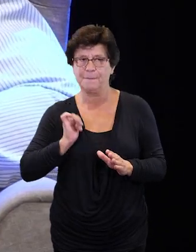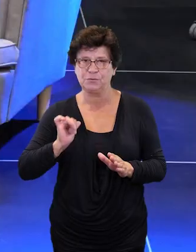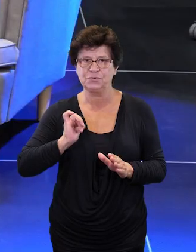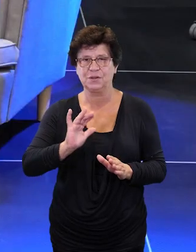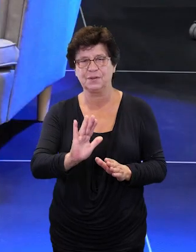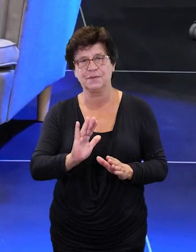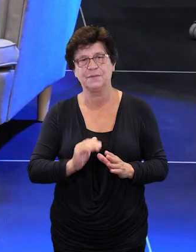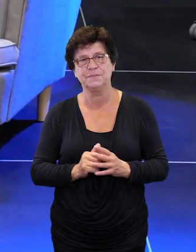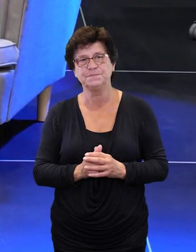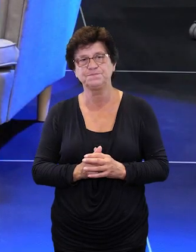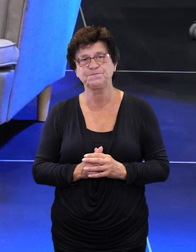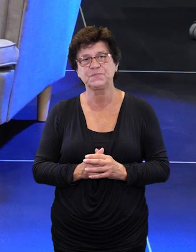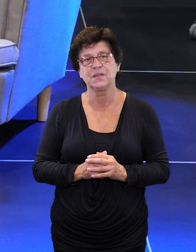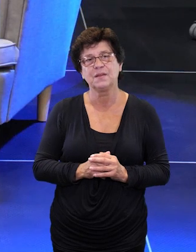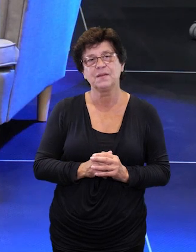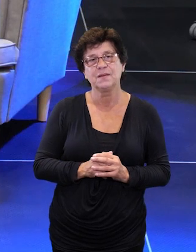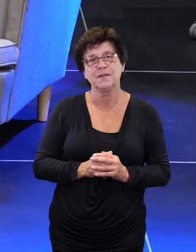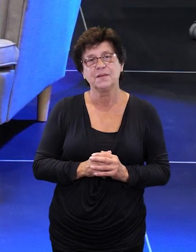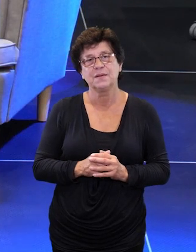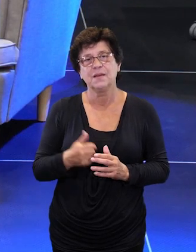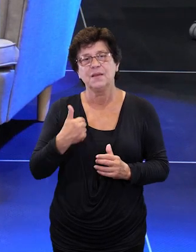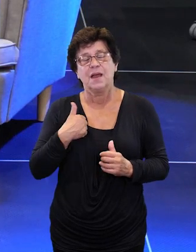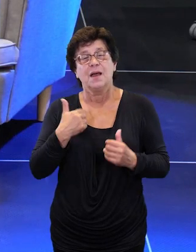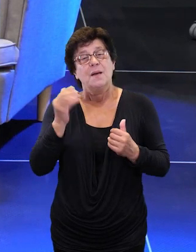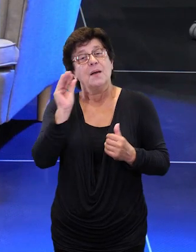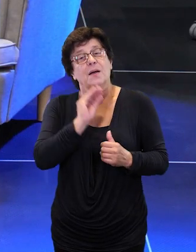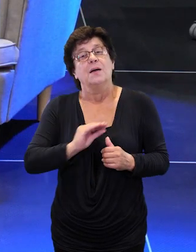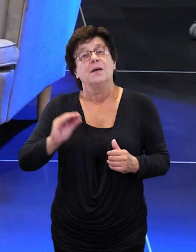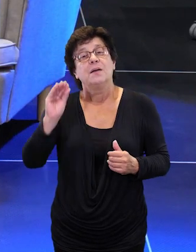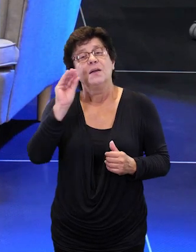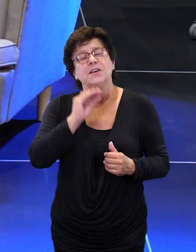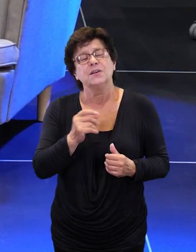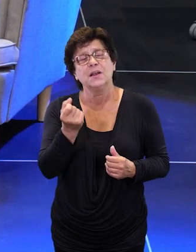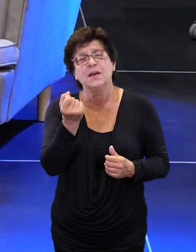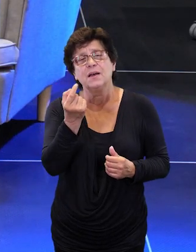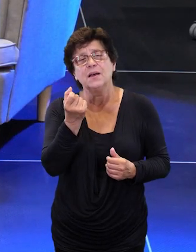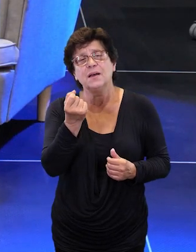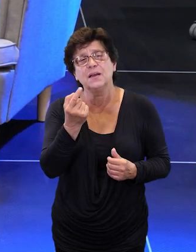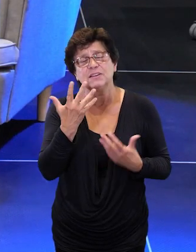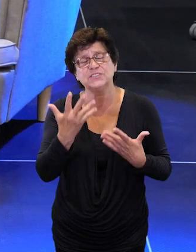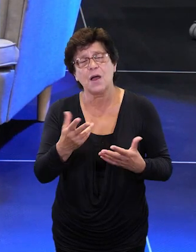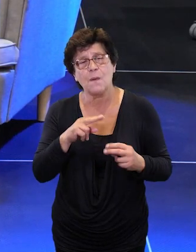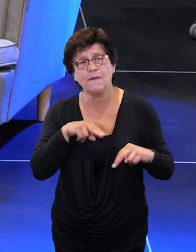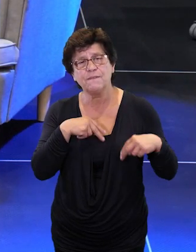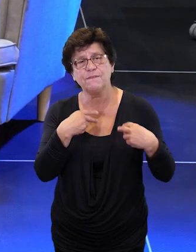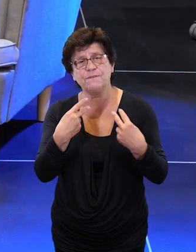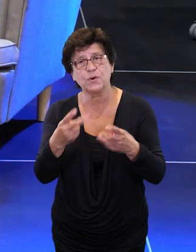Fantastycznie. Ja bym jeszcze na moment chciała wrócić do gabinetu.